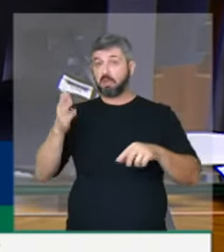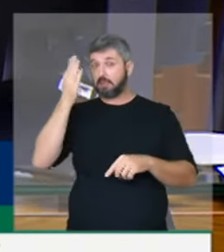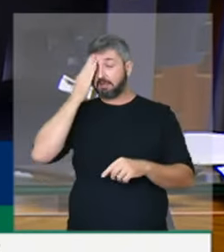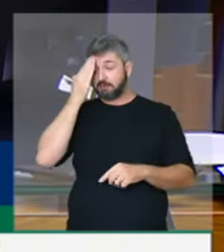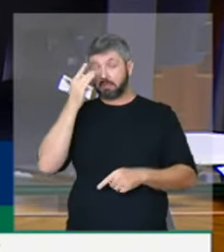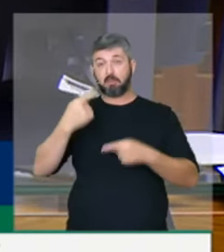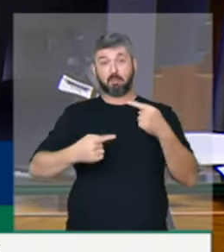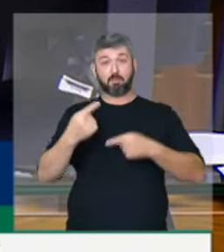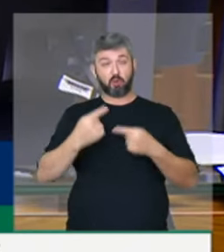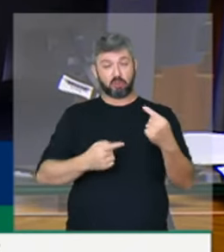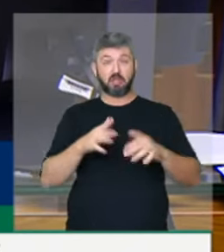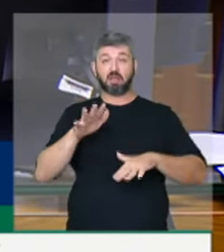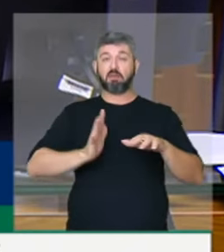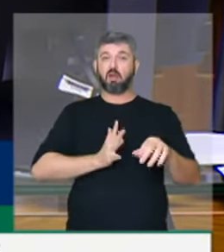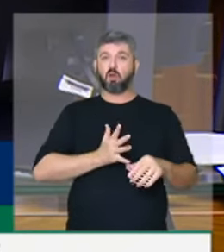A BUSCA POR CULPADOS SOBRETUDO EM MOMENTOS DE DESOLAÇÃO